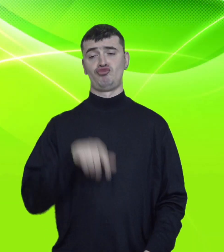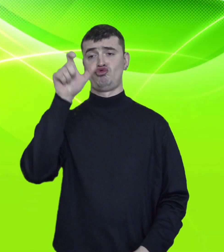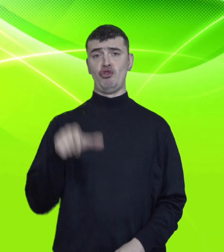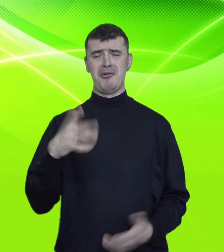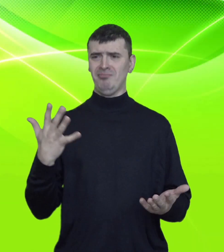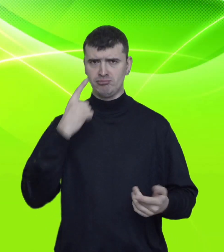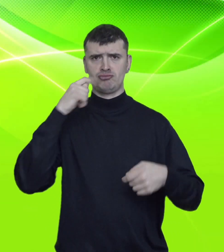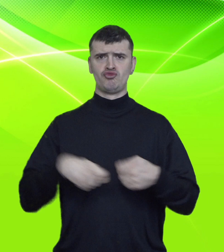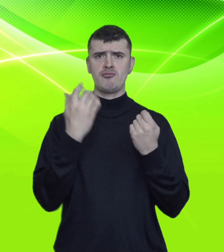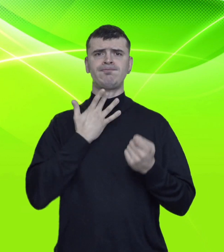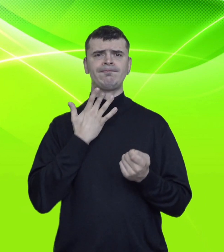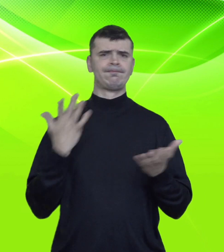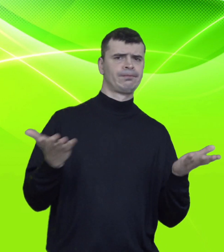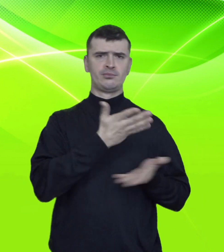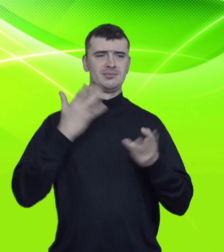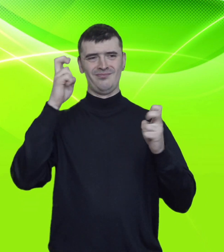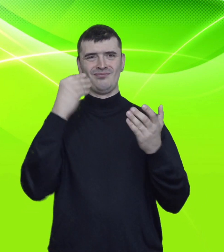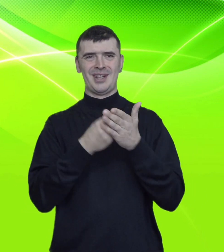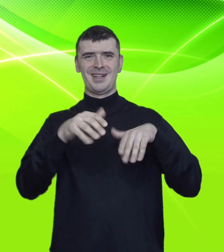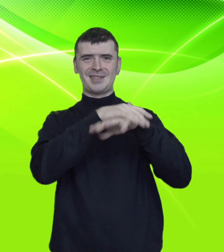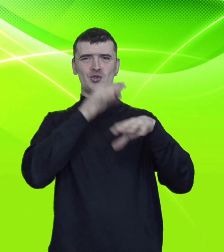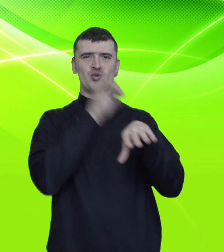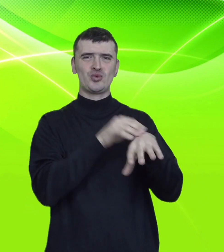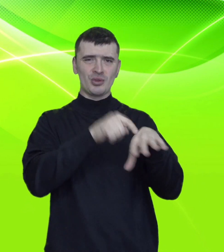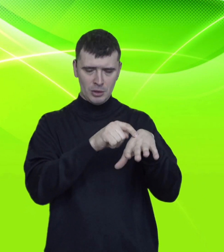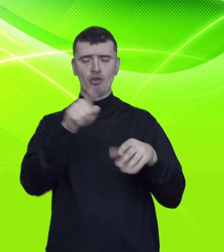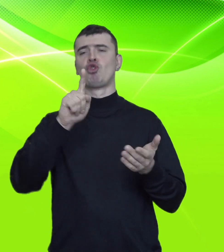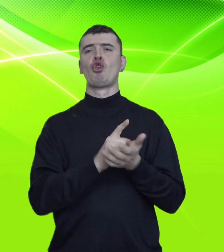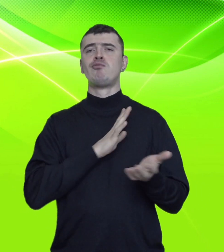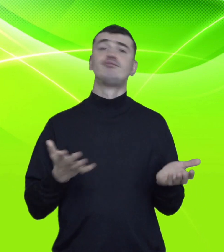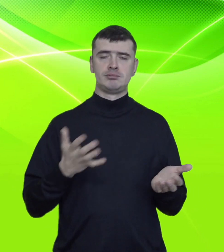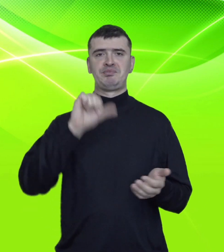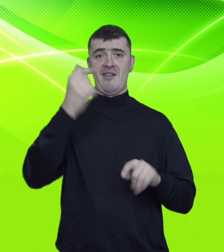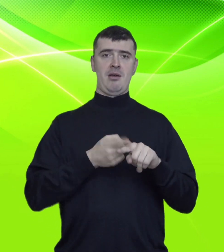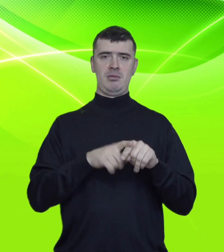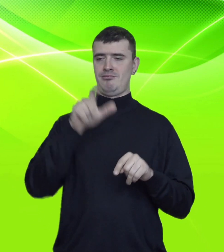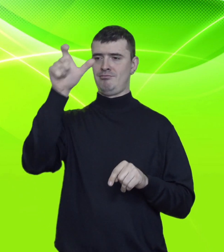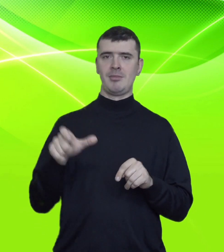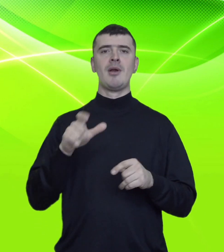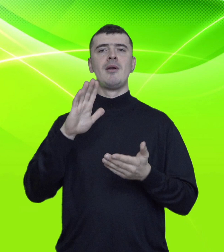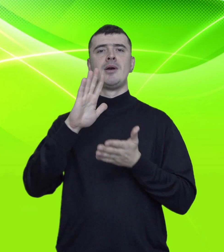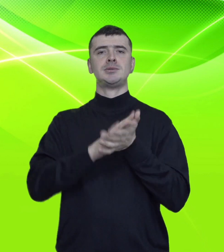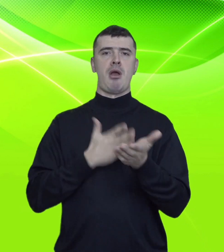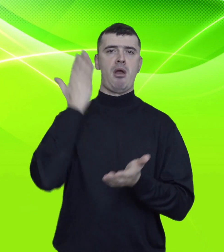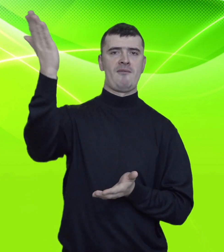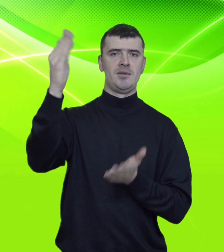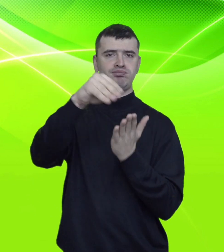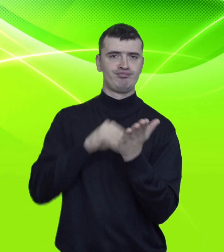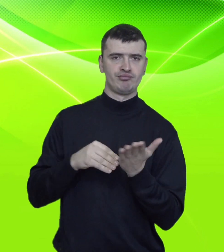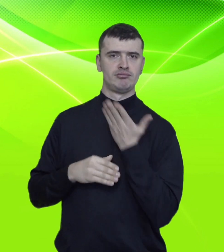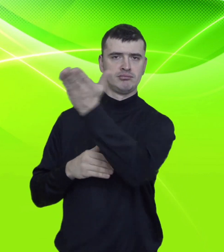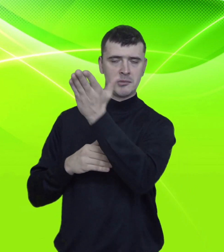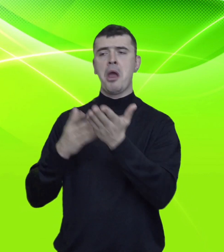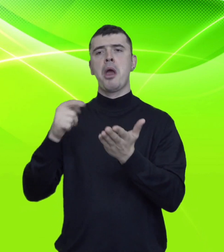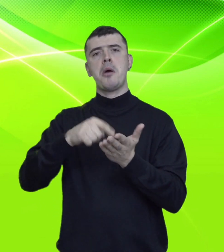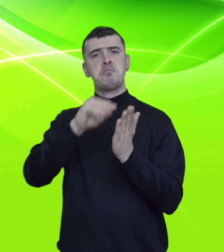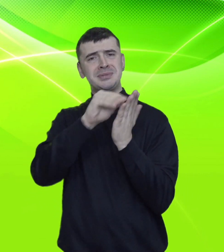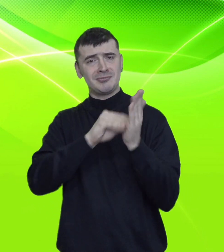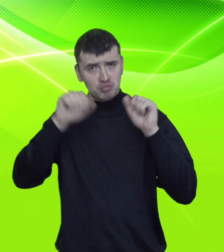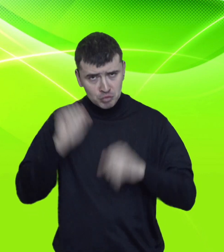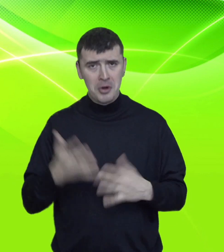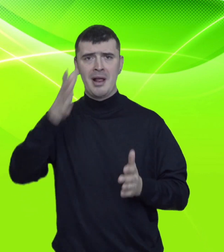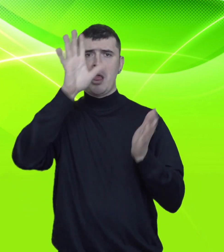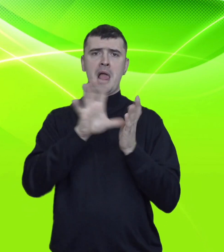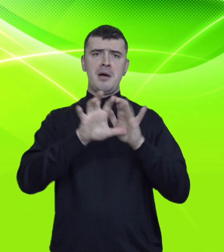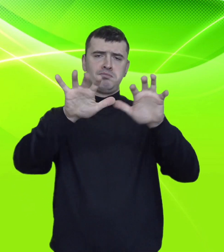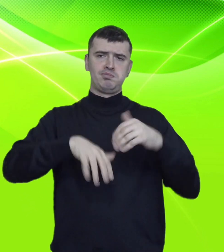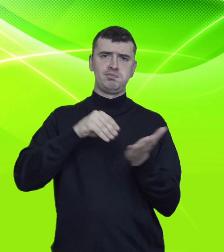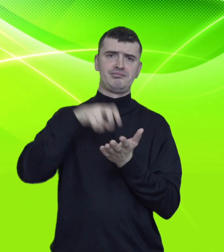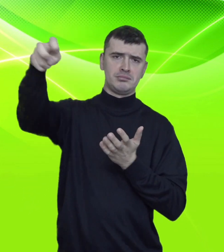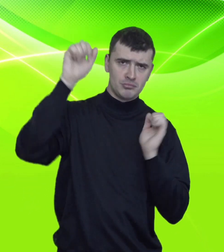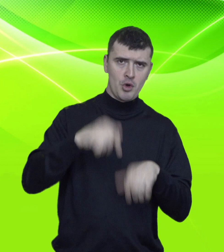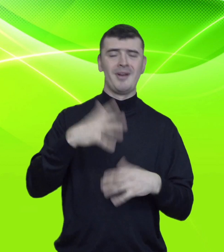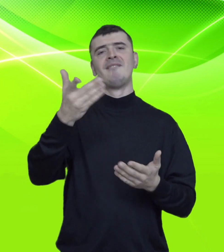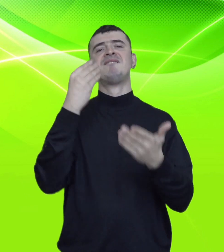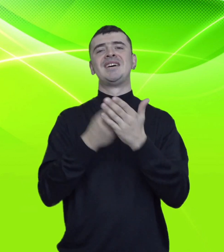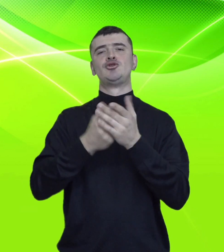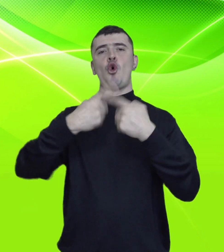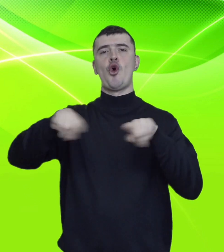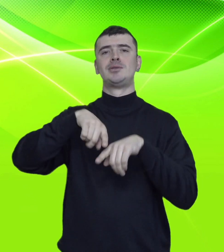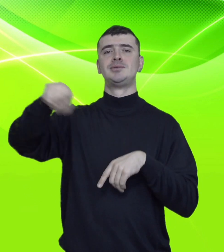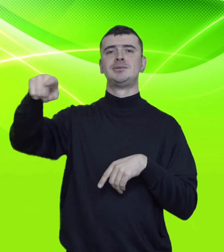Потребитель финансовых услуг сначала должен направить заявление в письменной или электронной форме непосредственно в финансовую организацию,